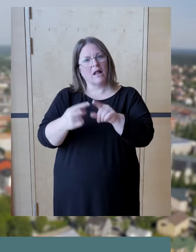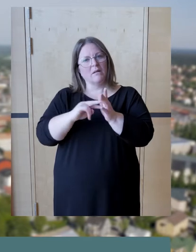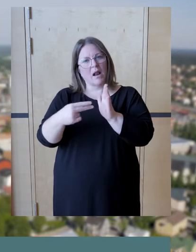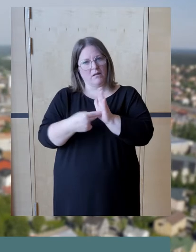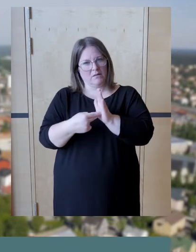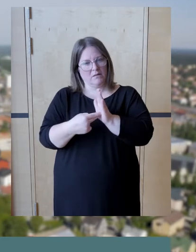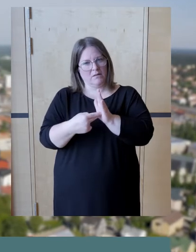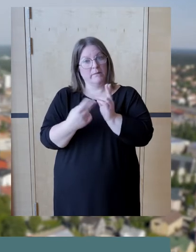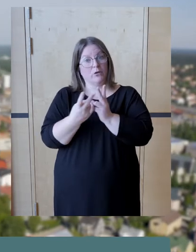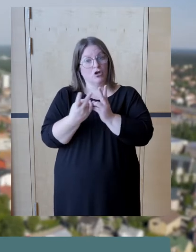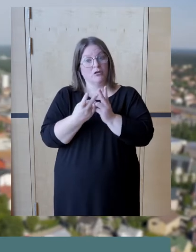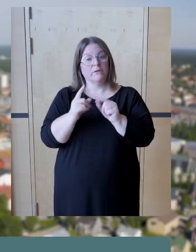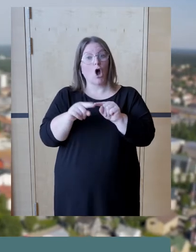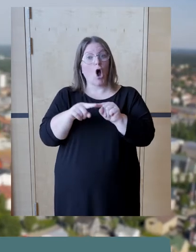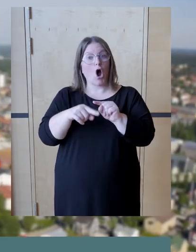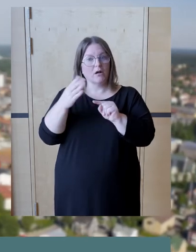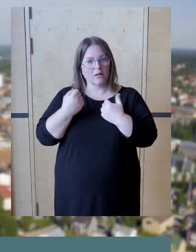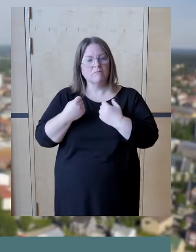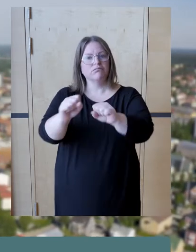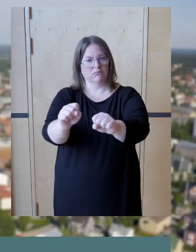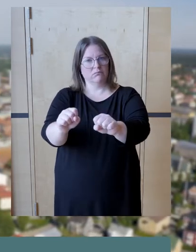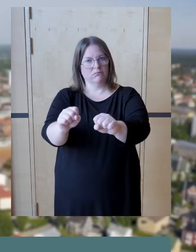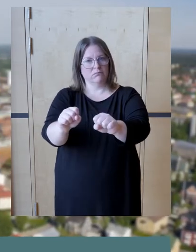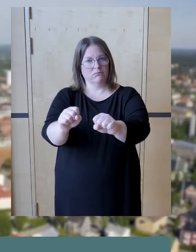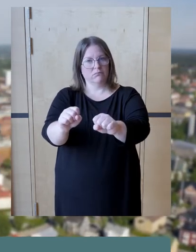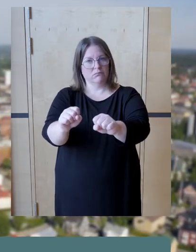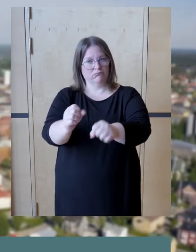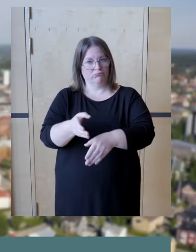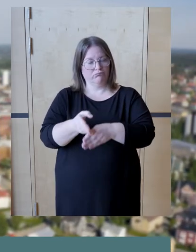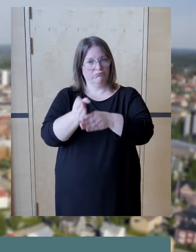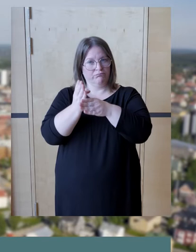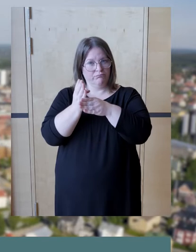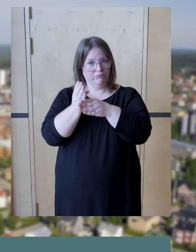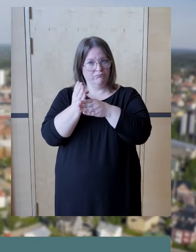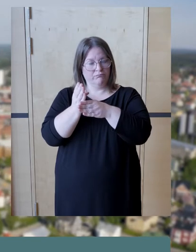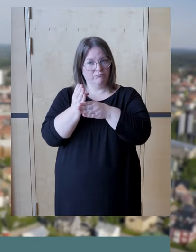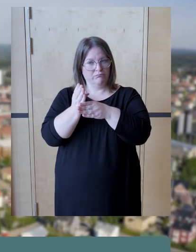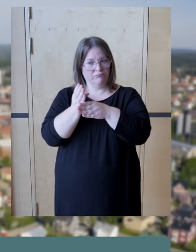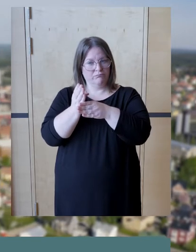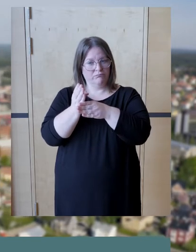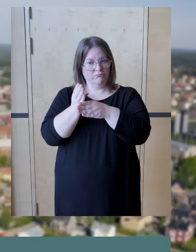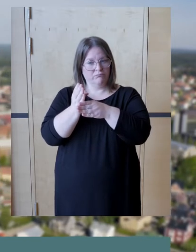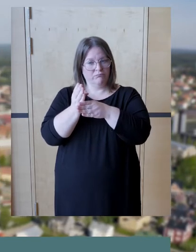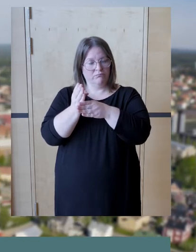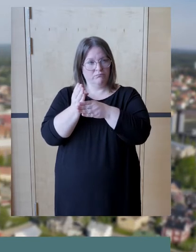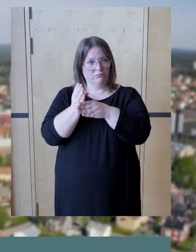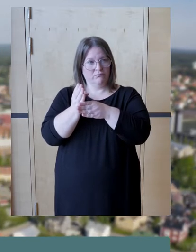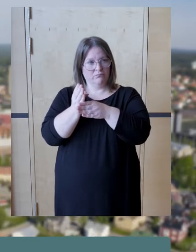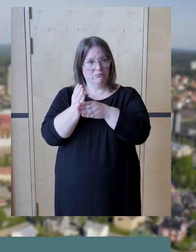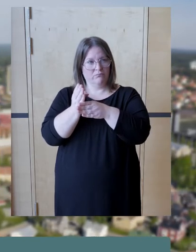Snart kan komma igång Jag ska snart komma igång med tillbyggnad Jag ser på varandra på att det känns på något sätt också beskrivit